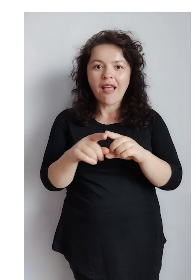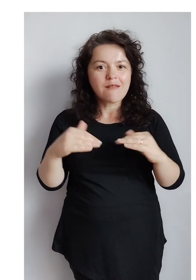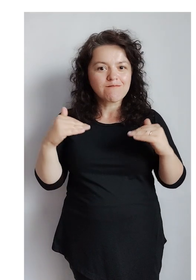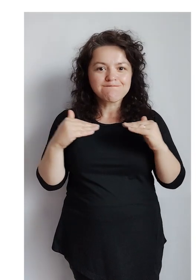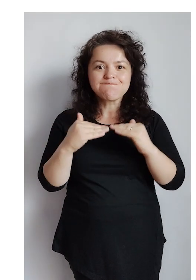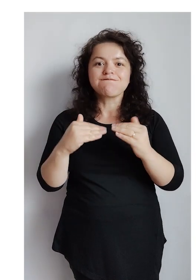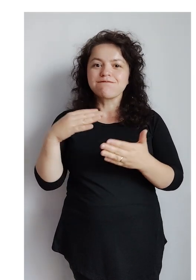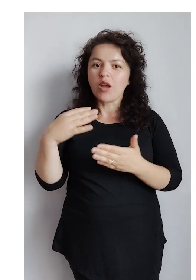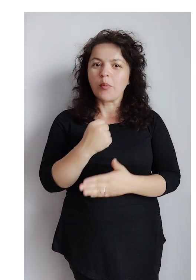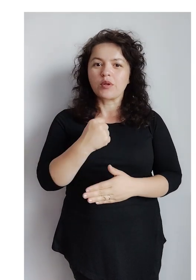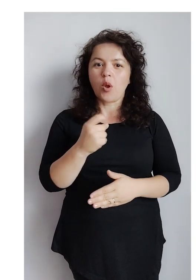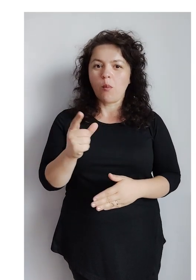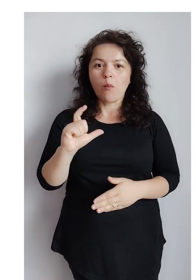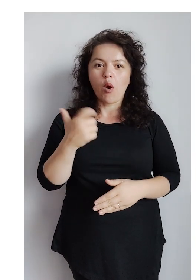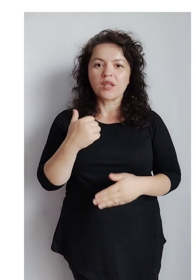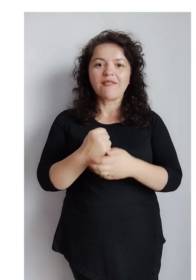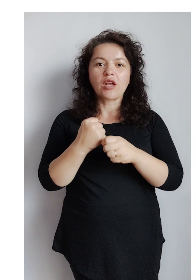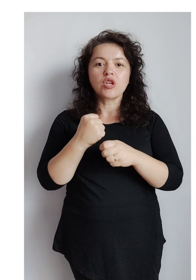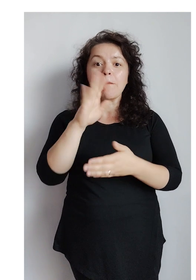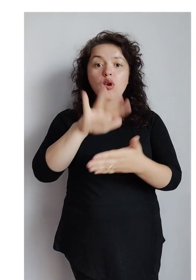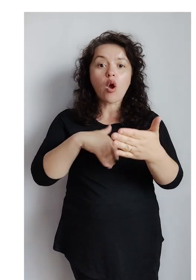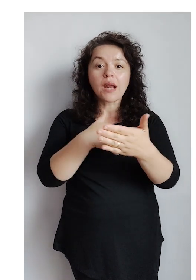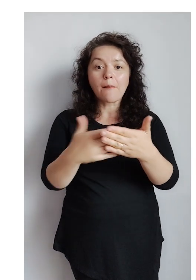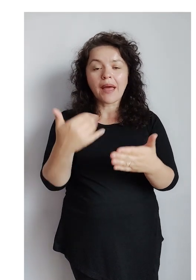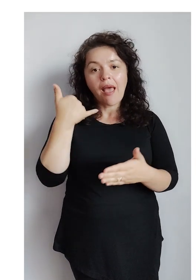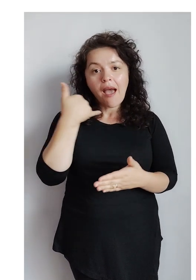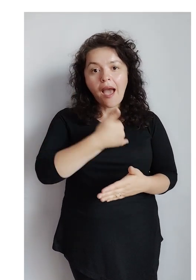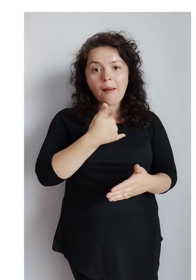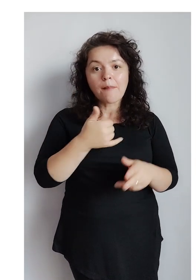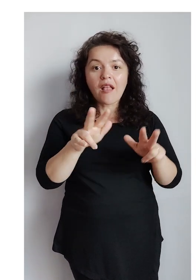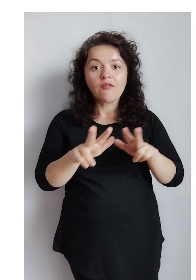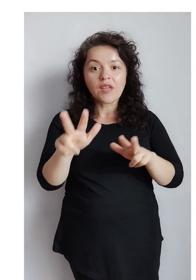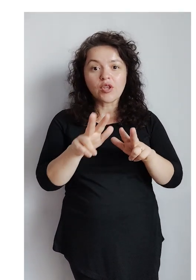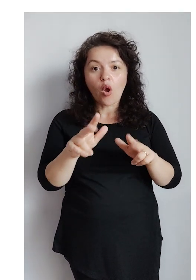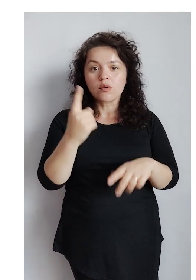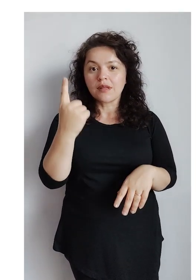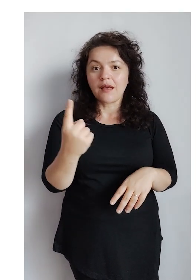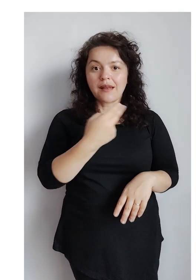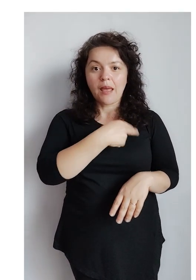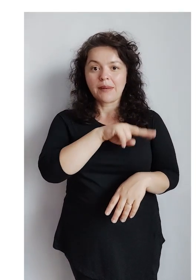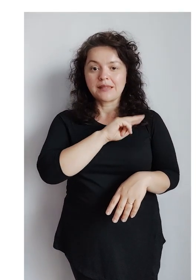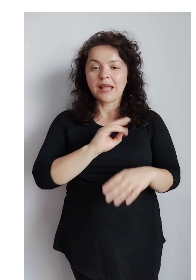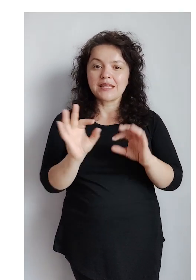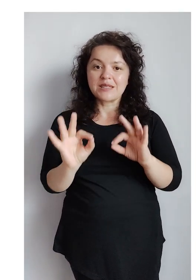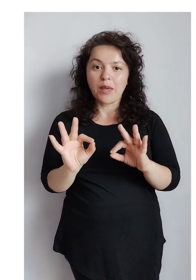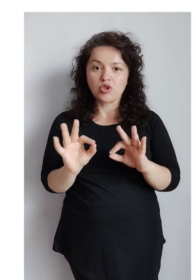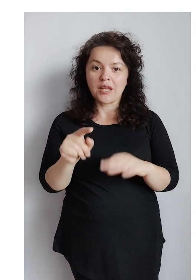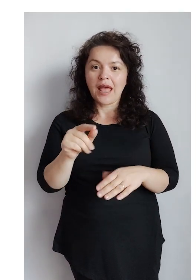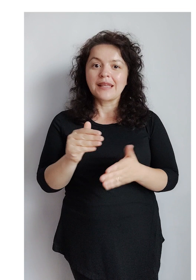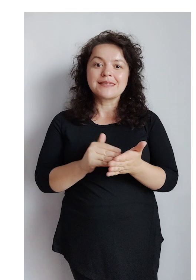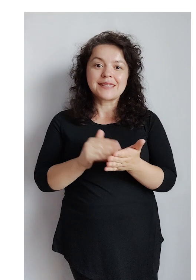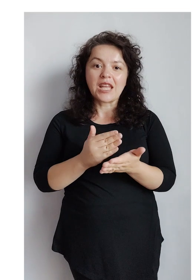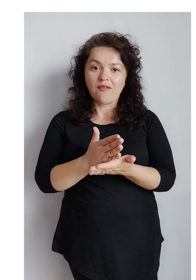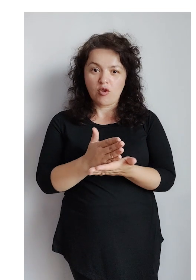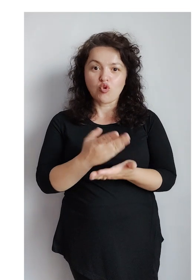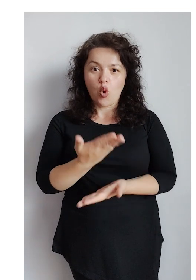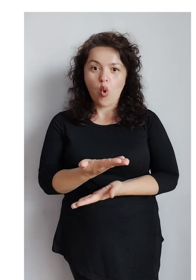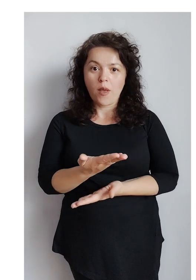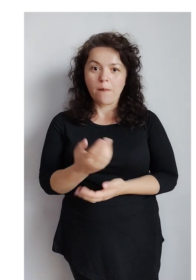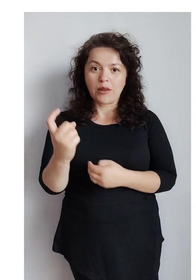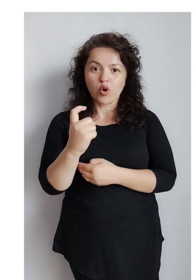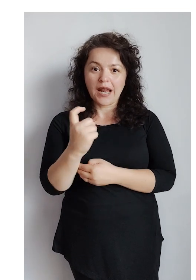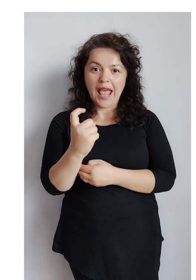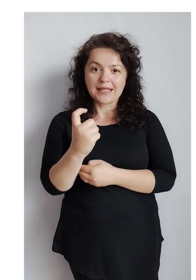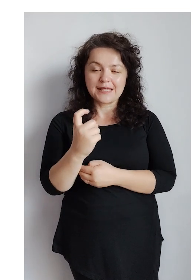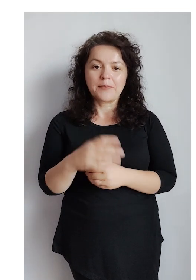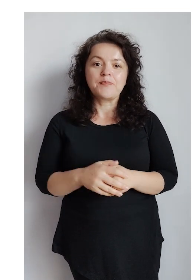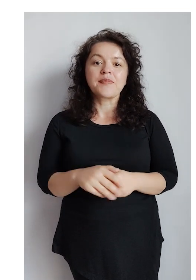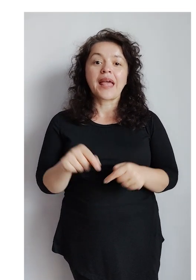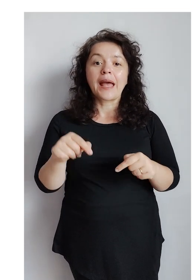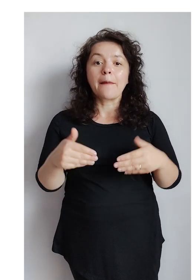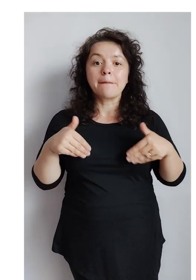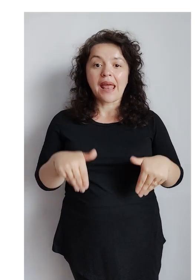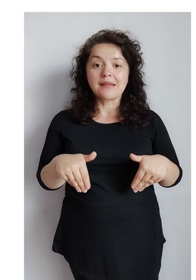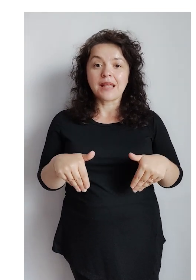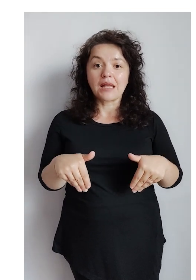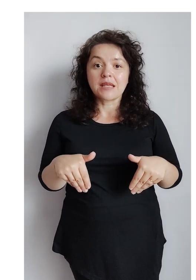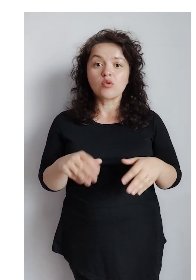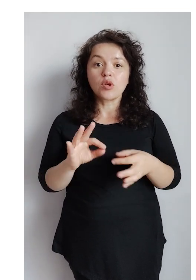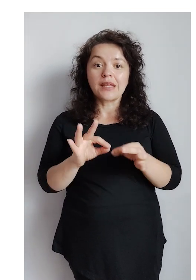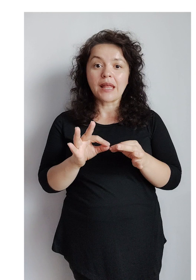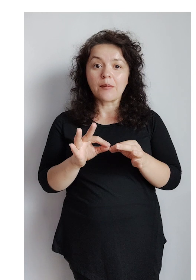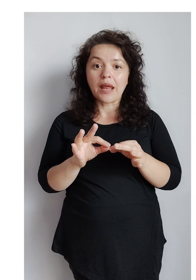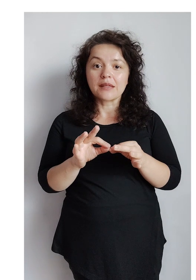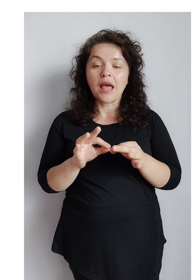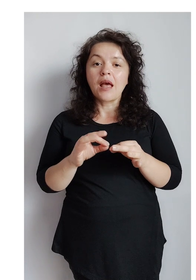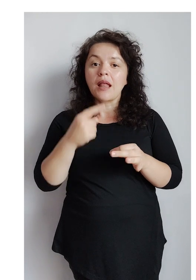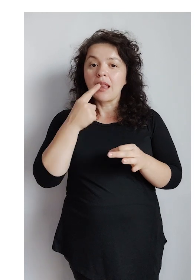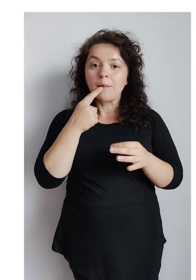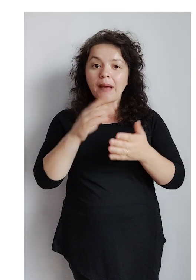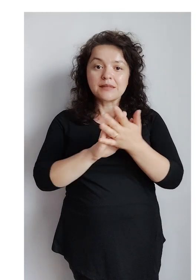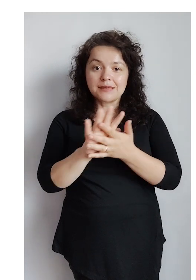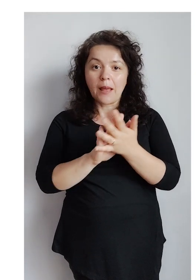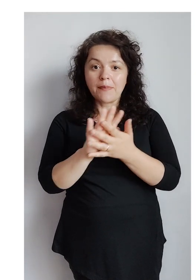Aceștia pot face o programare pentru un apel video cu un reprezentant specializat al serviciului pentru clienții, în prezența unui interpret care folosește limba semnelor grecești